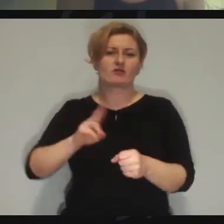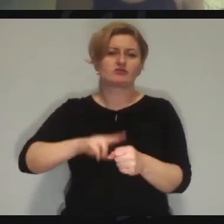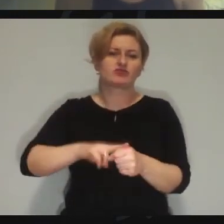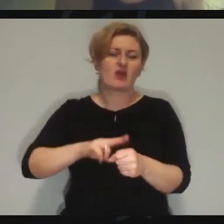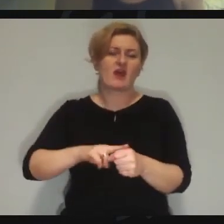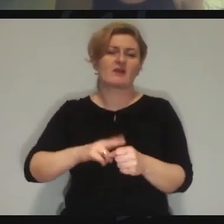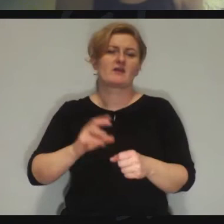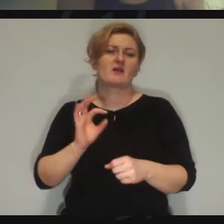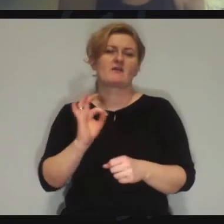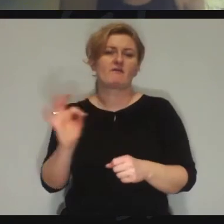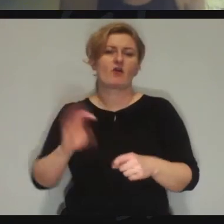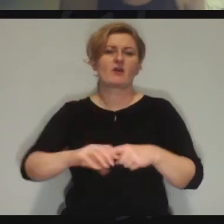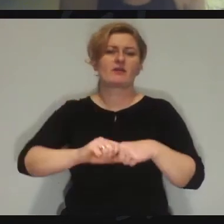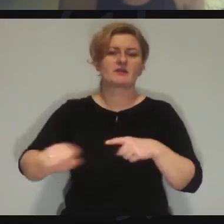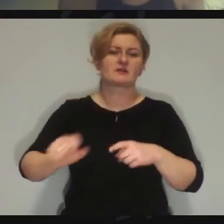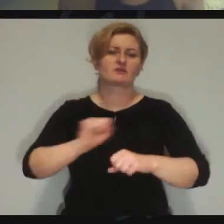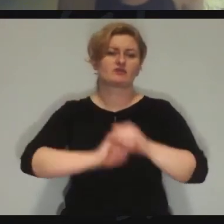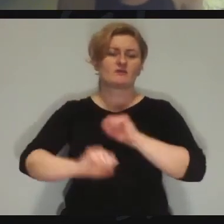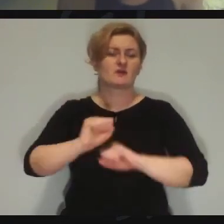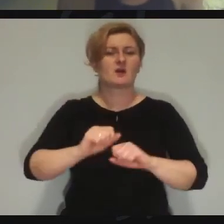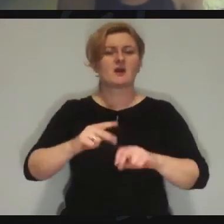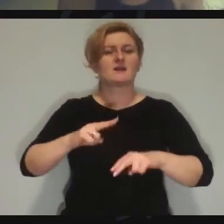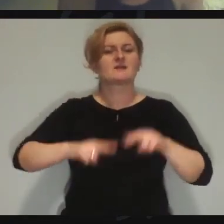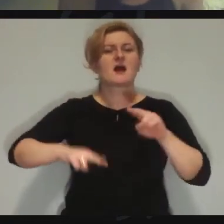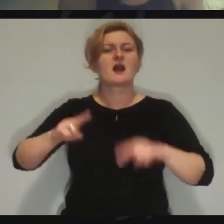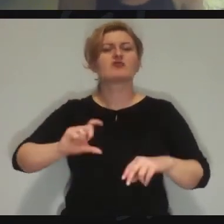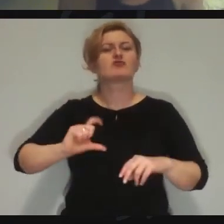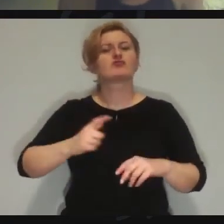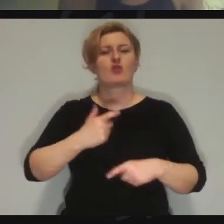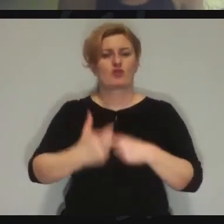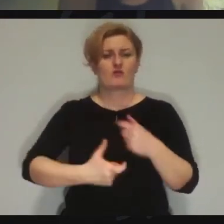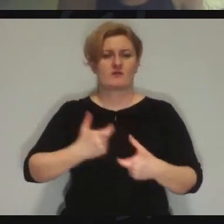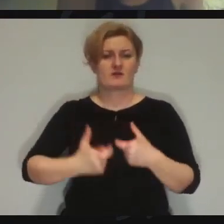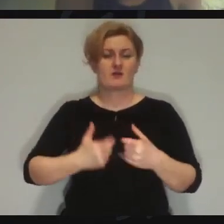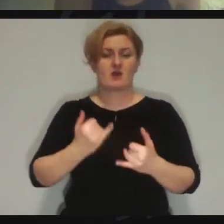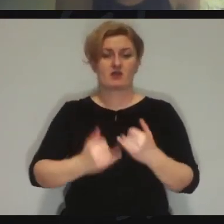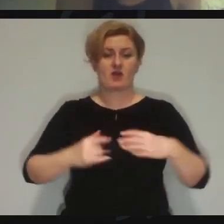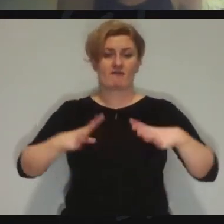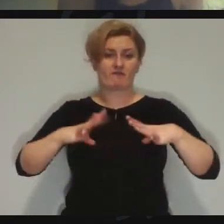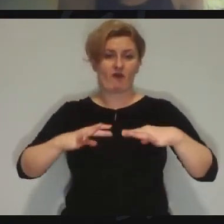Wiola: To zależy od tego, nad czym pracujemy.